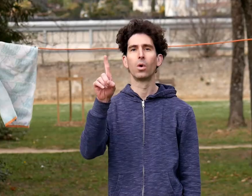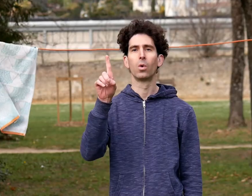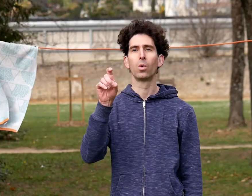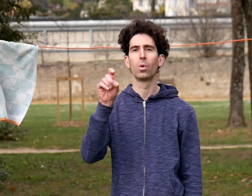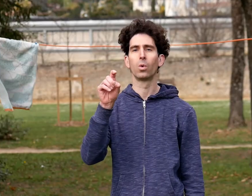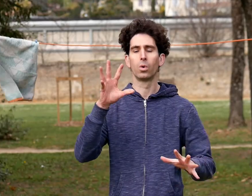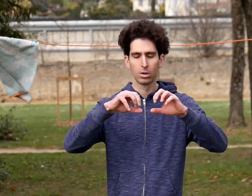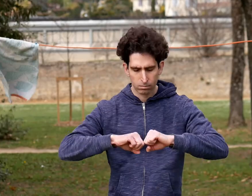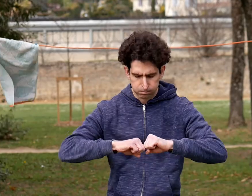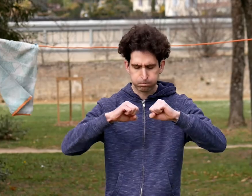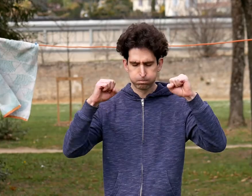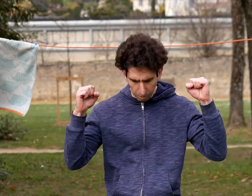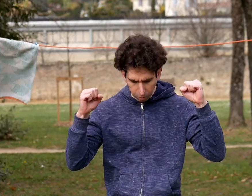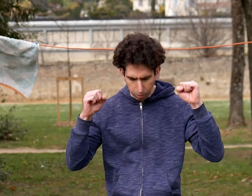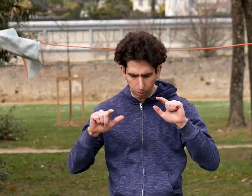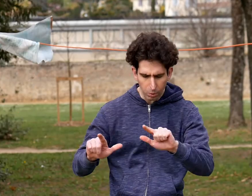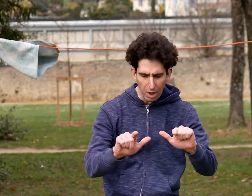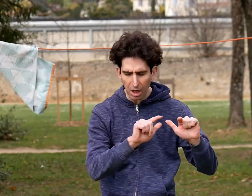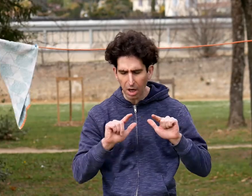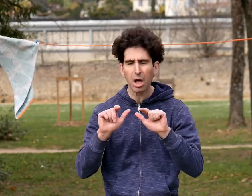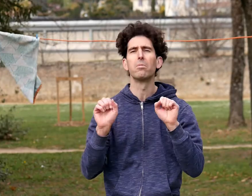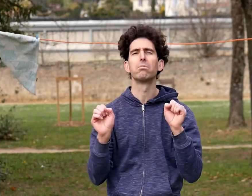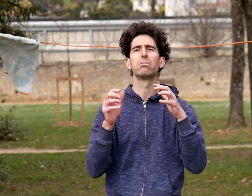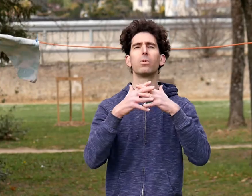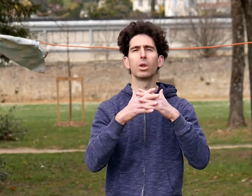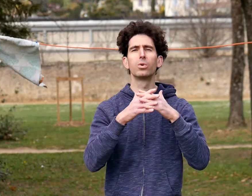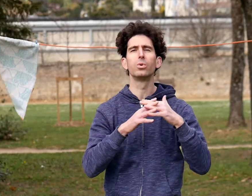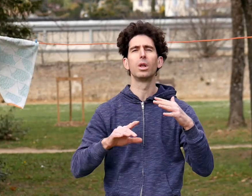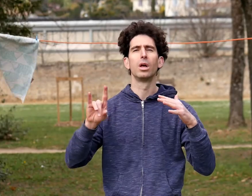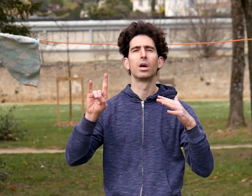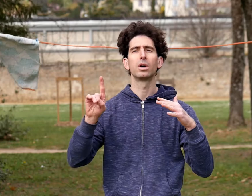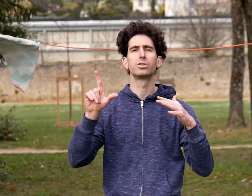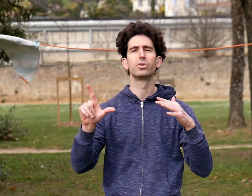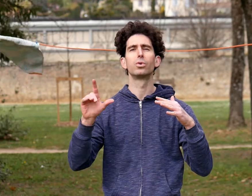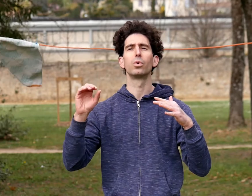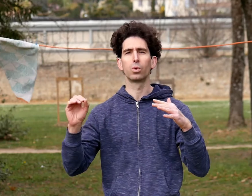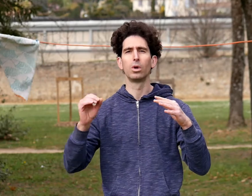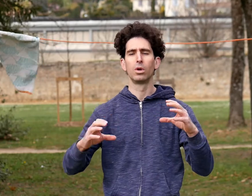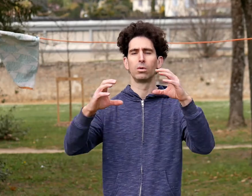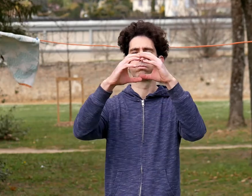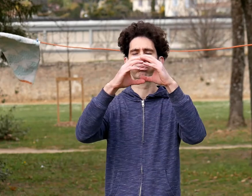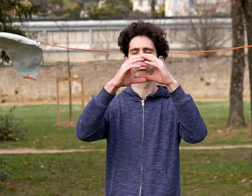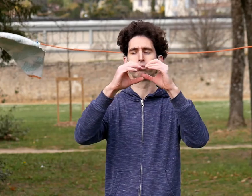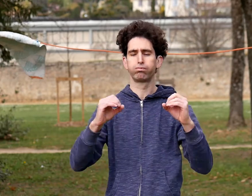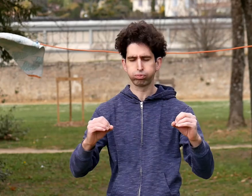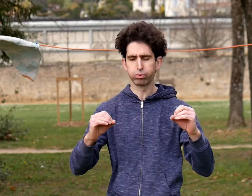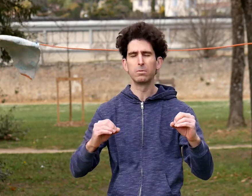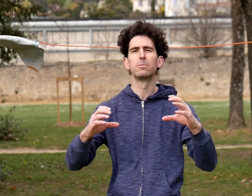L'eau est composée de molécules, H20. Il y a trois atomes